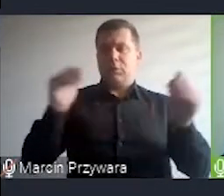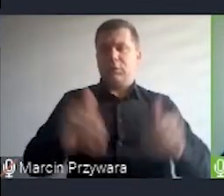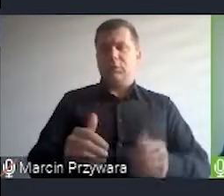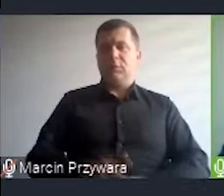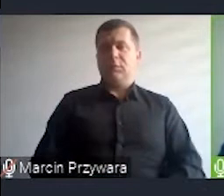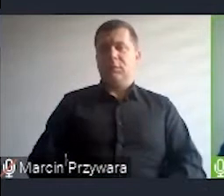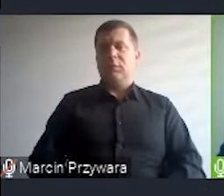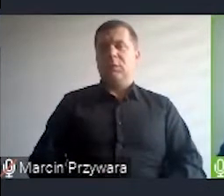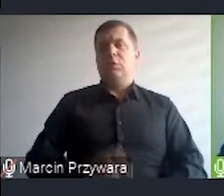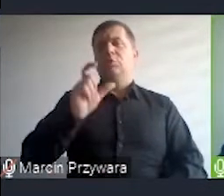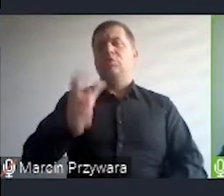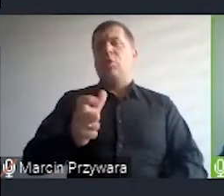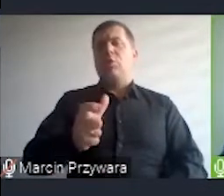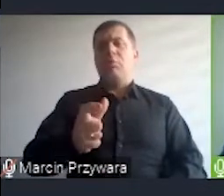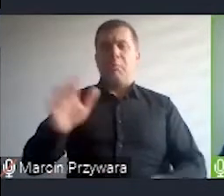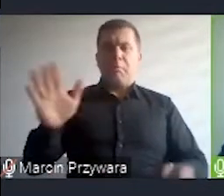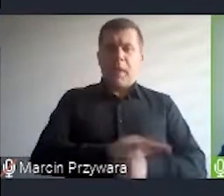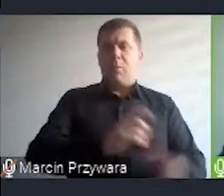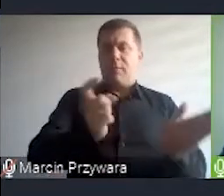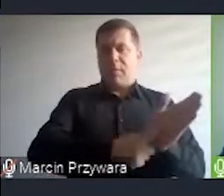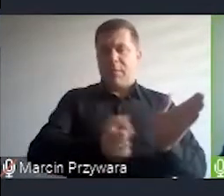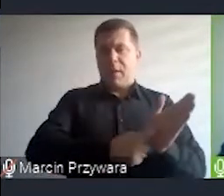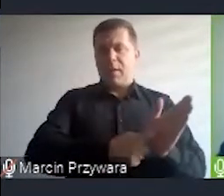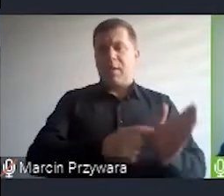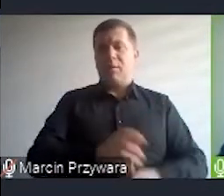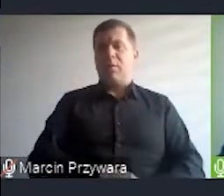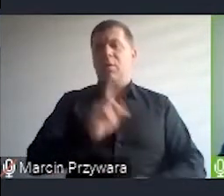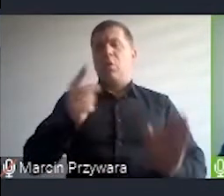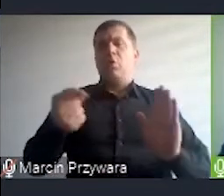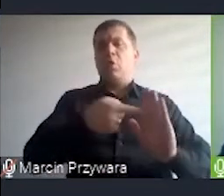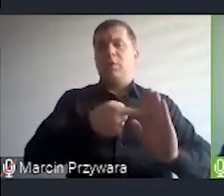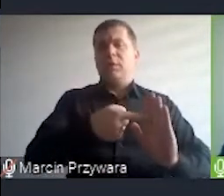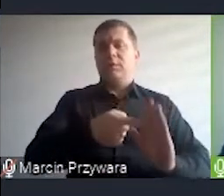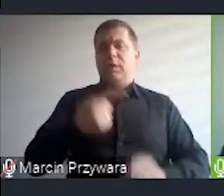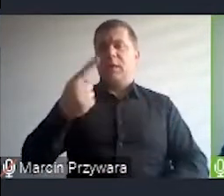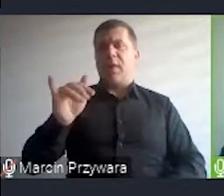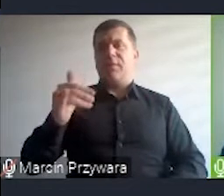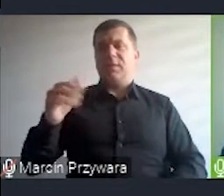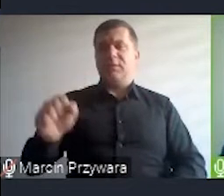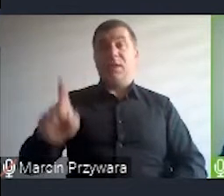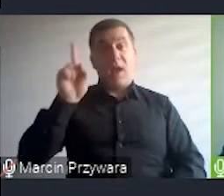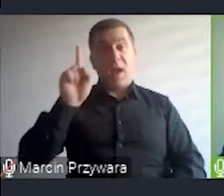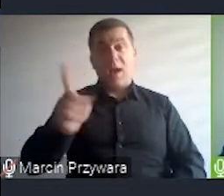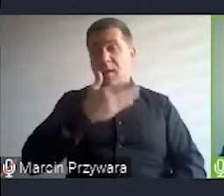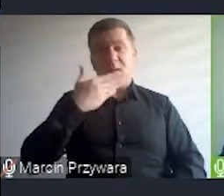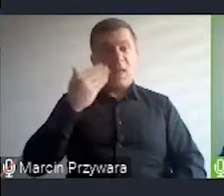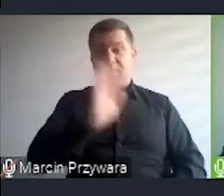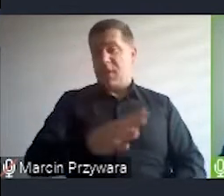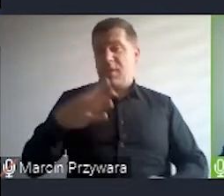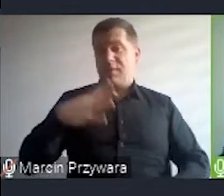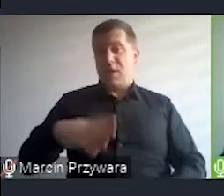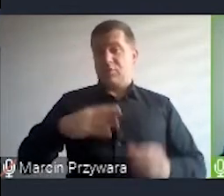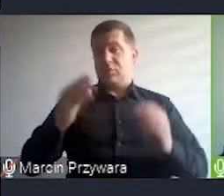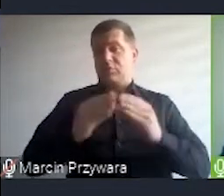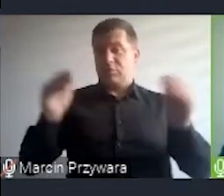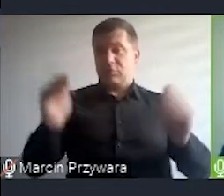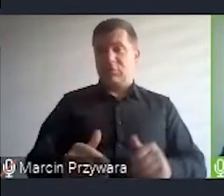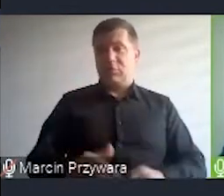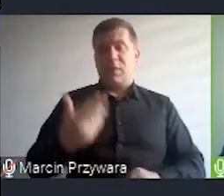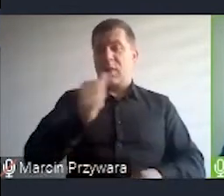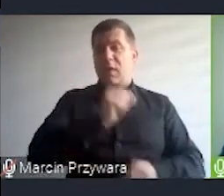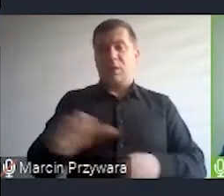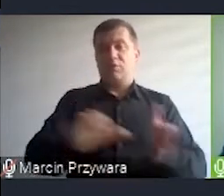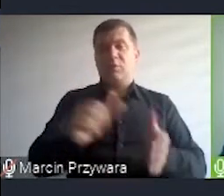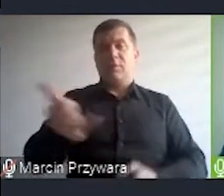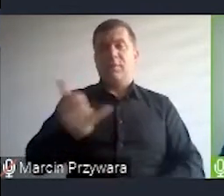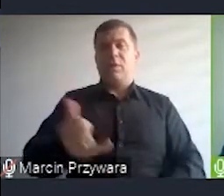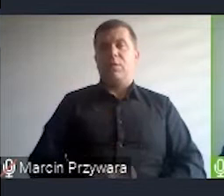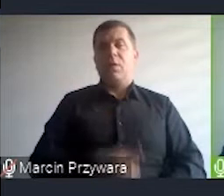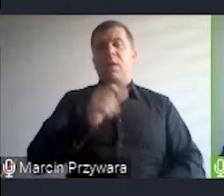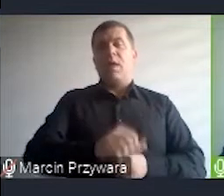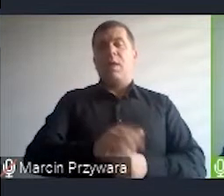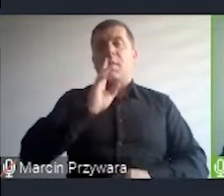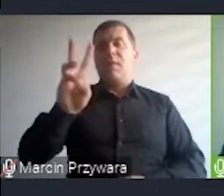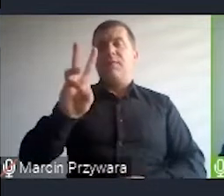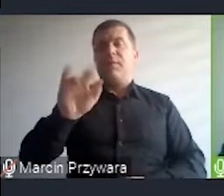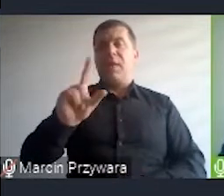Jeśli cokolwiek spełnia wymagania dotyczące definicji, ale nie ma wartości 10 000, nie jest środkiem trwałym. Jest wyposażeniem.